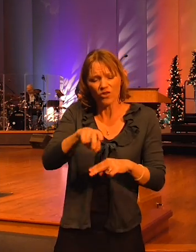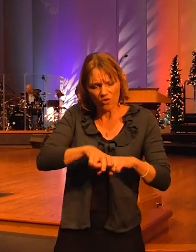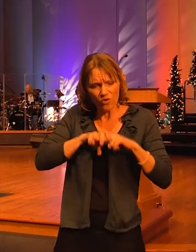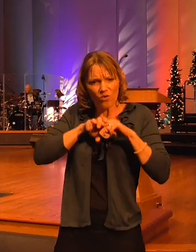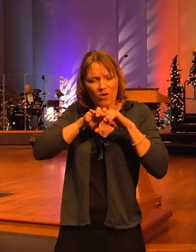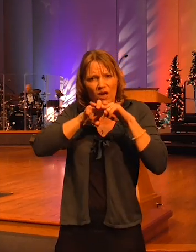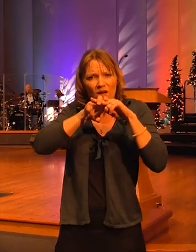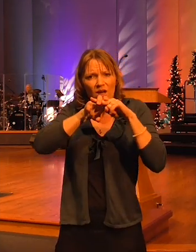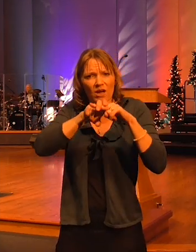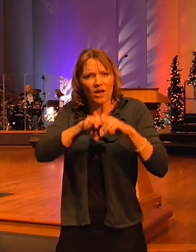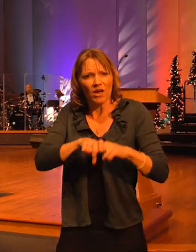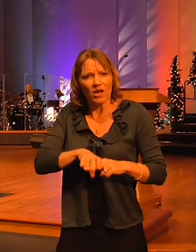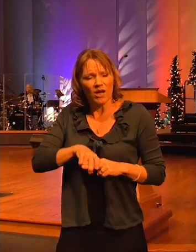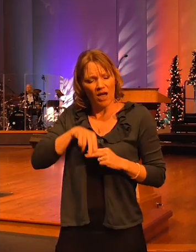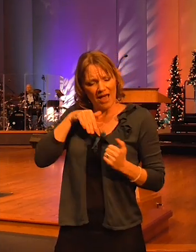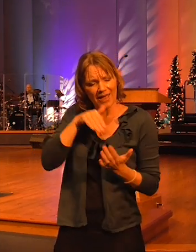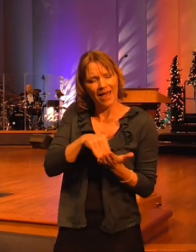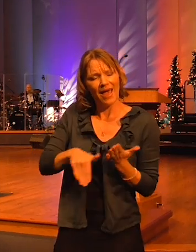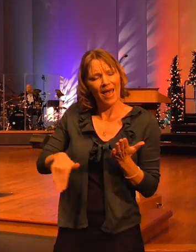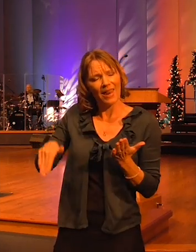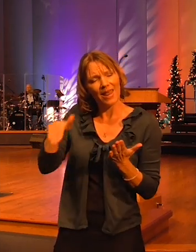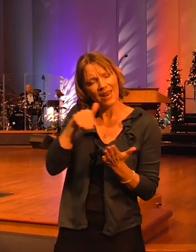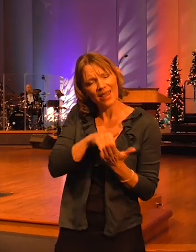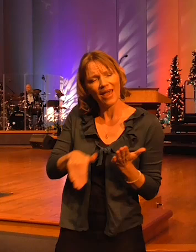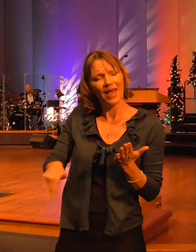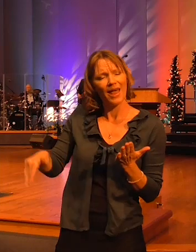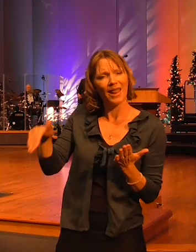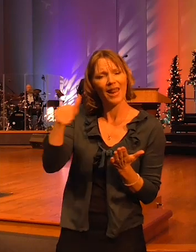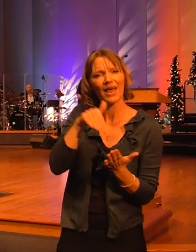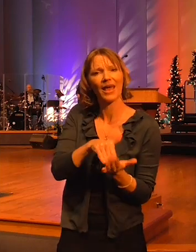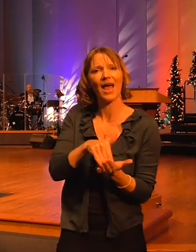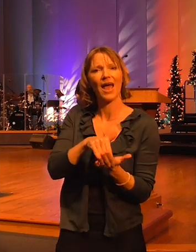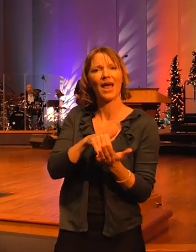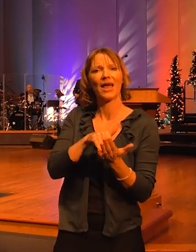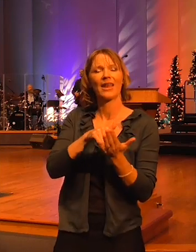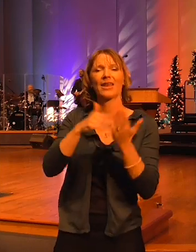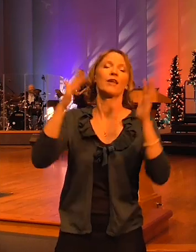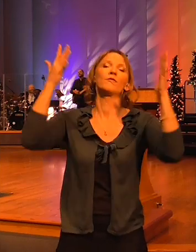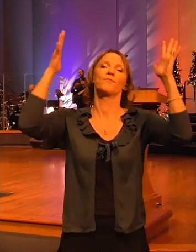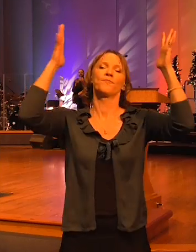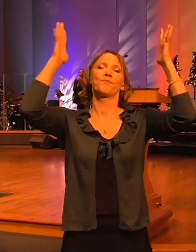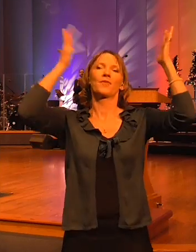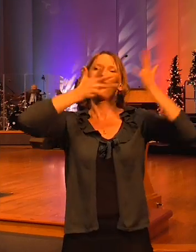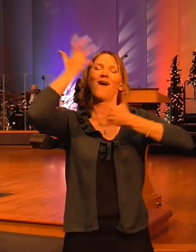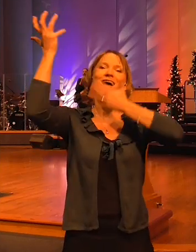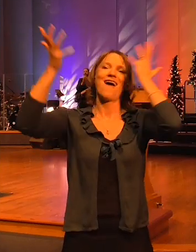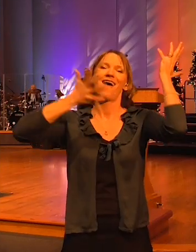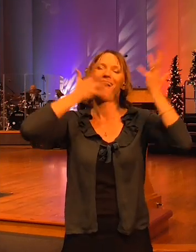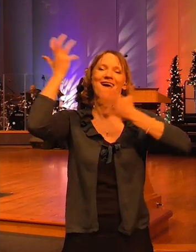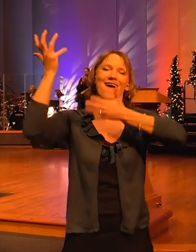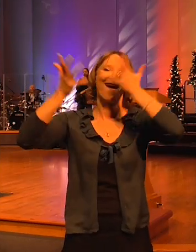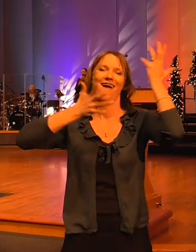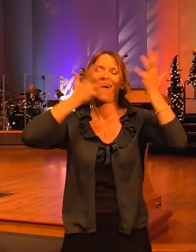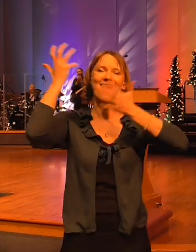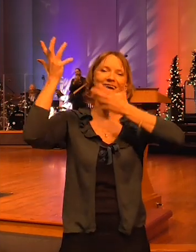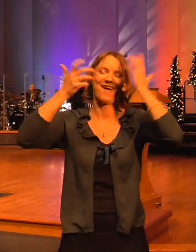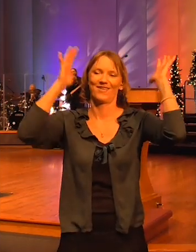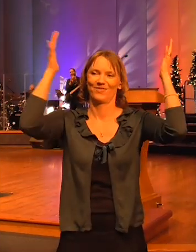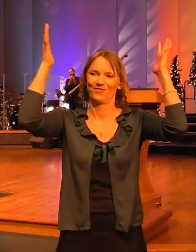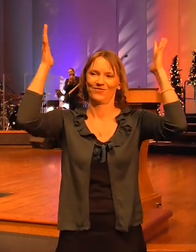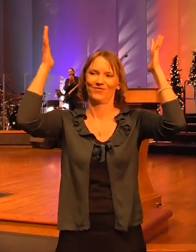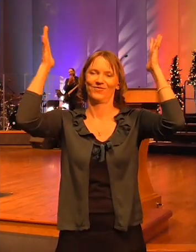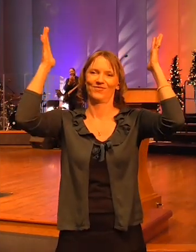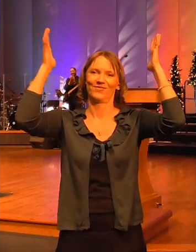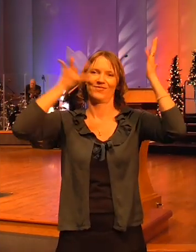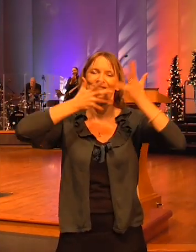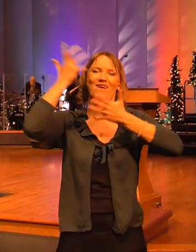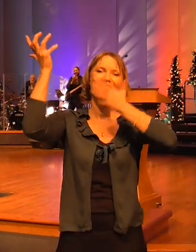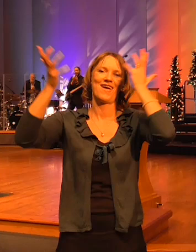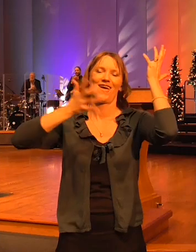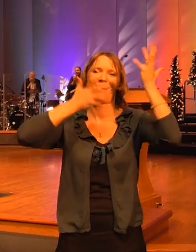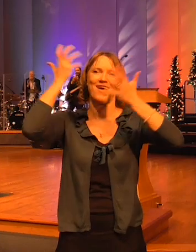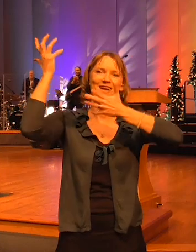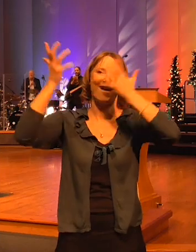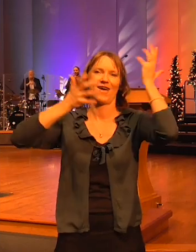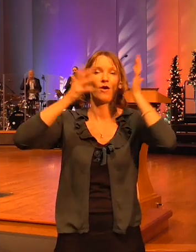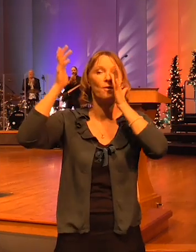otra vez, muchas gracias.